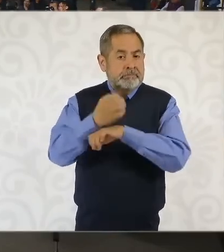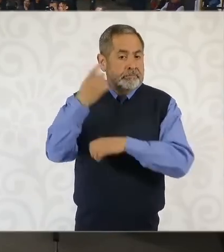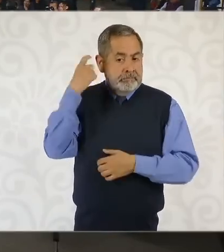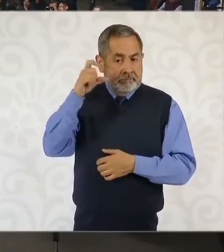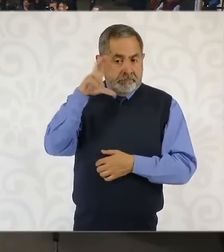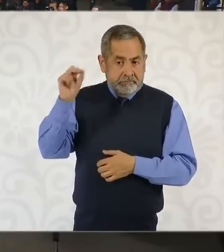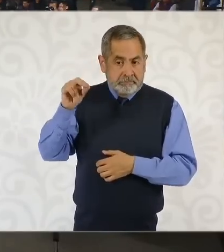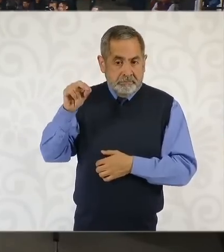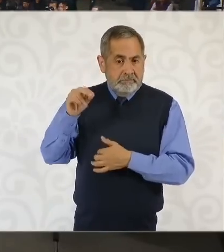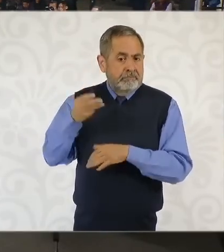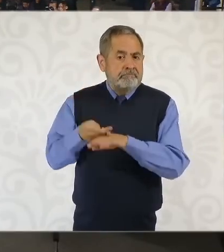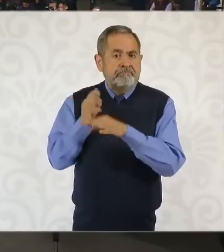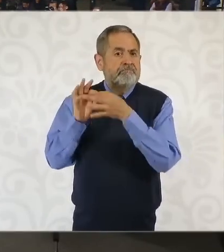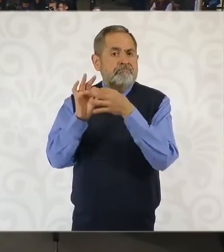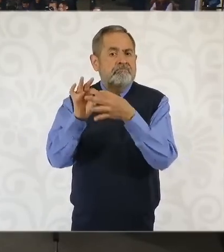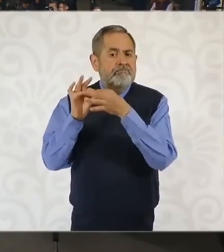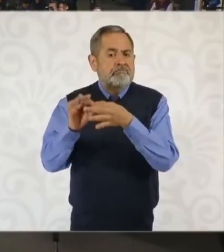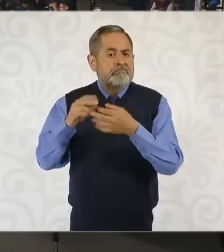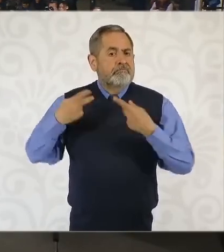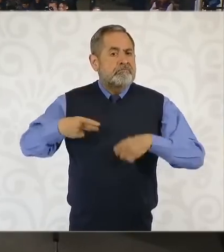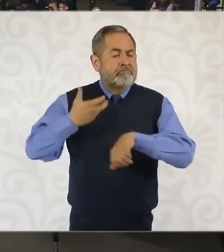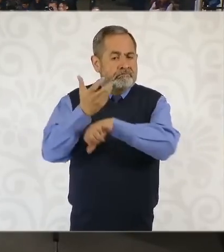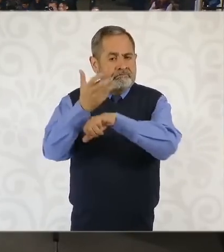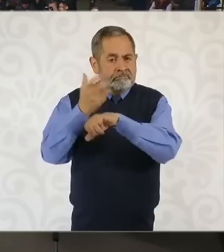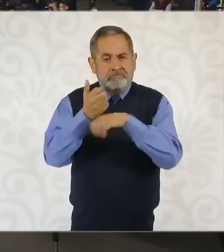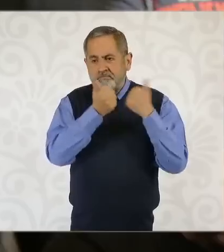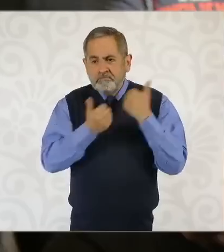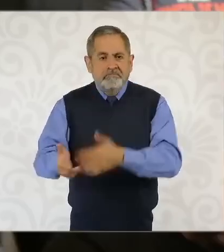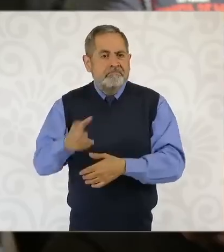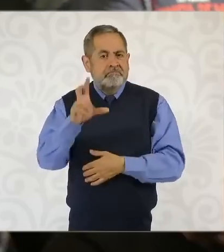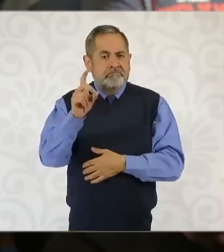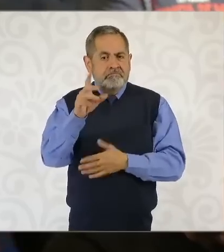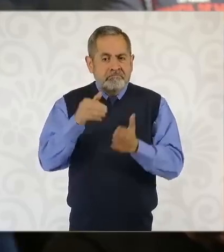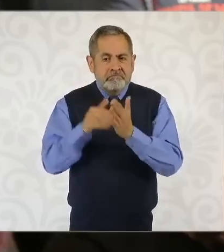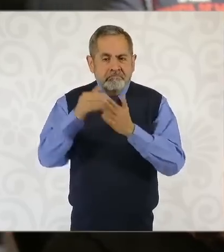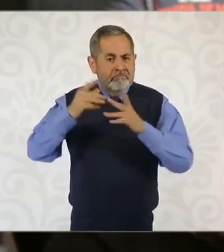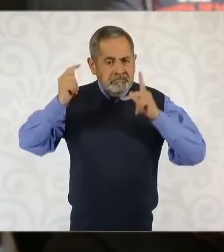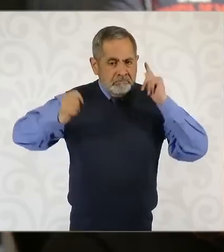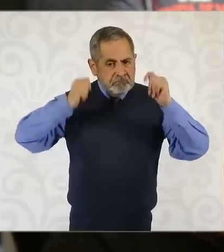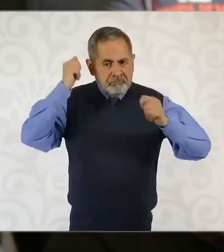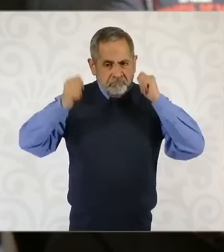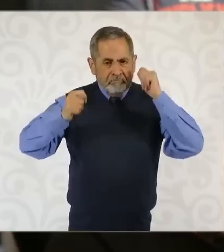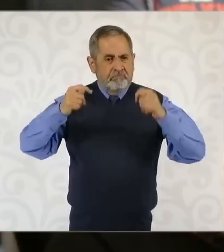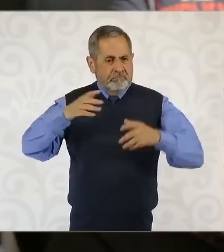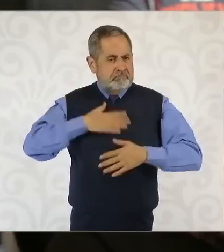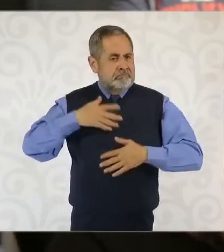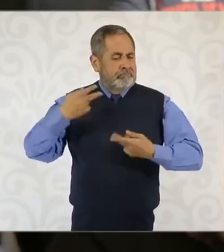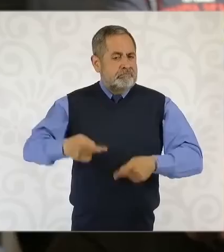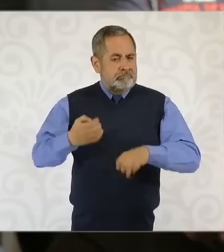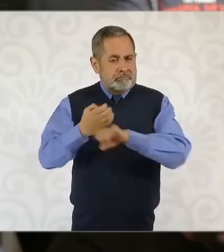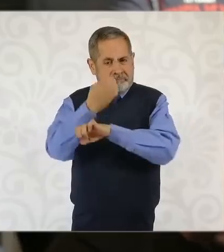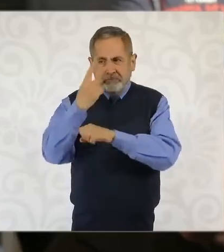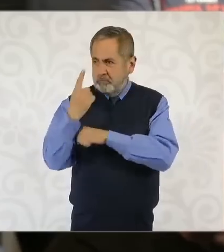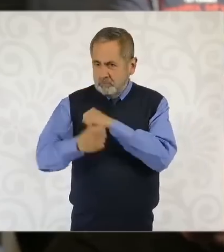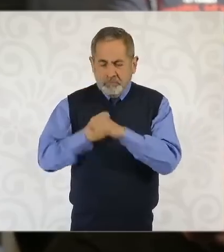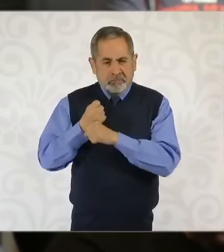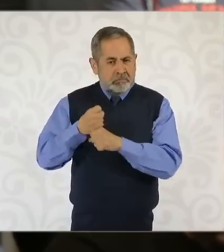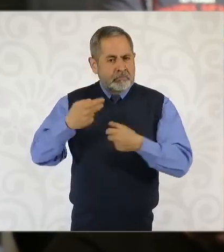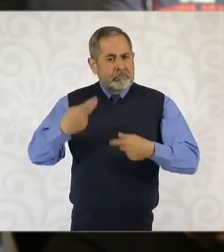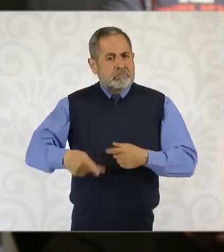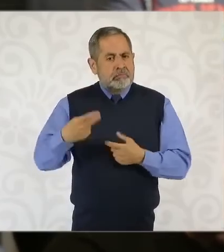con personas americanas llegan 30 millones de turistas a nuestro estado al año y muchos de los